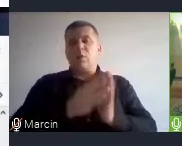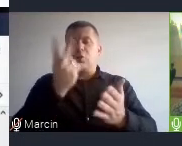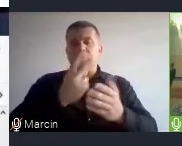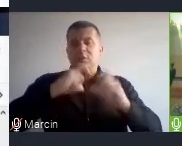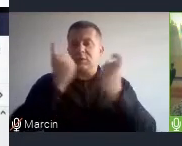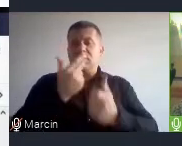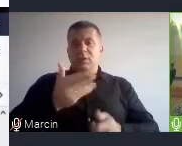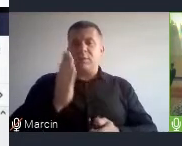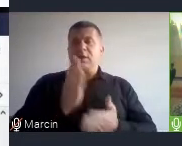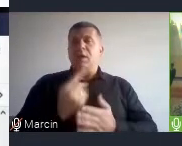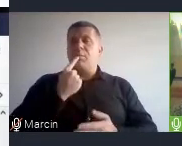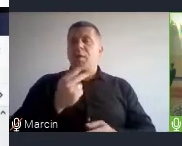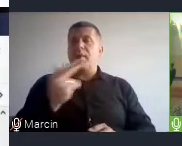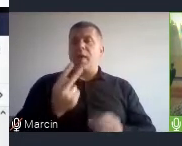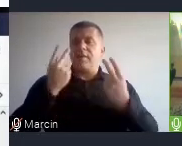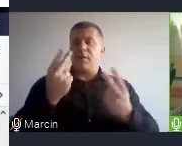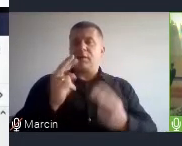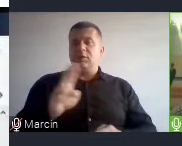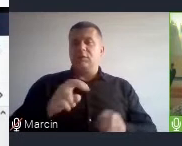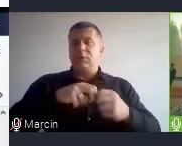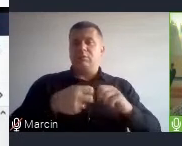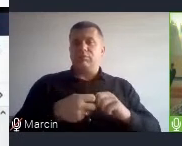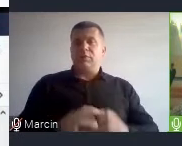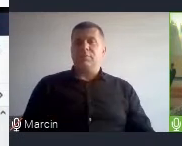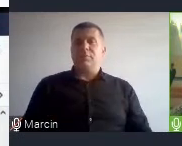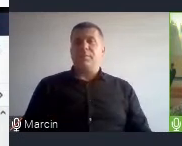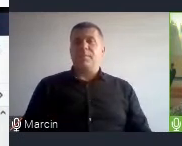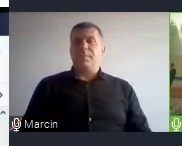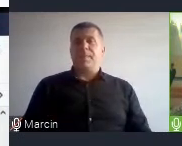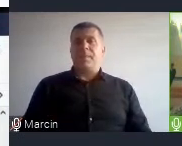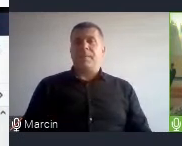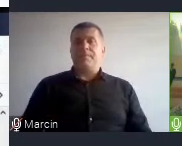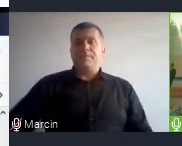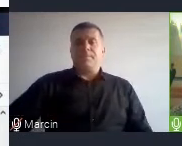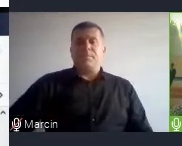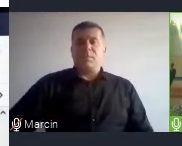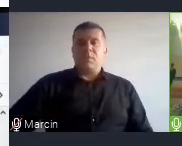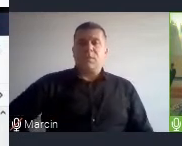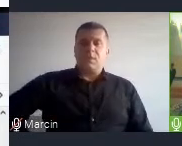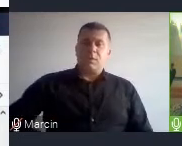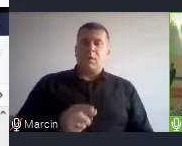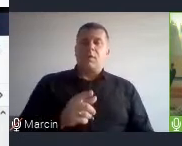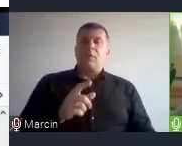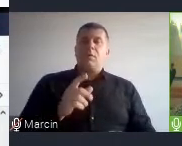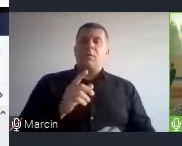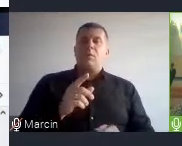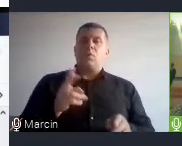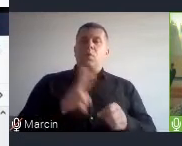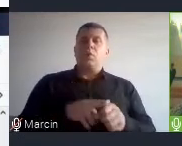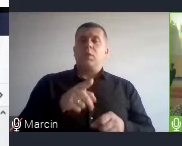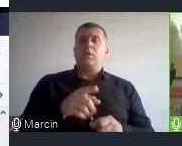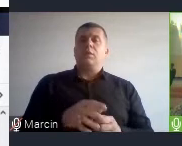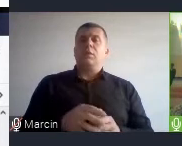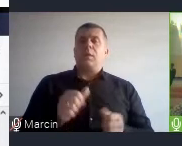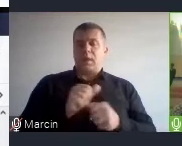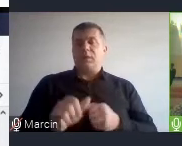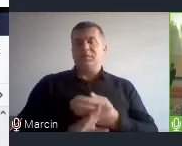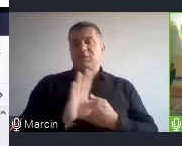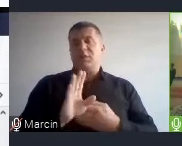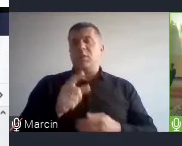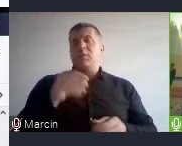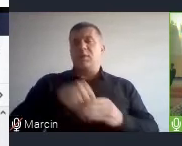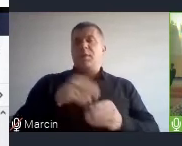Powiem jeszcze o takich najważniejszych problemach, które są obarczone korektą i które występują w taryfikatorze,